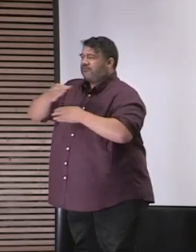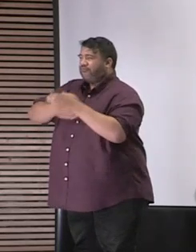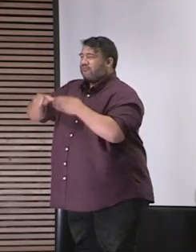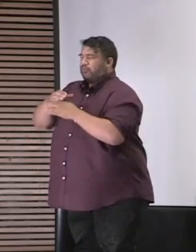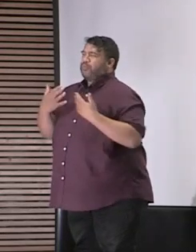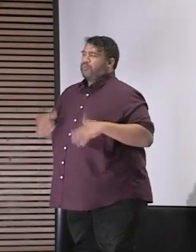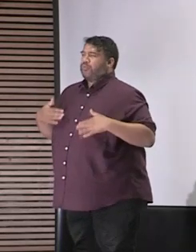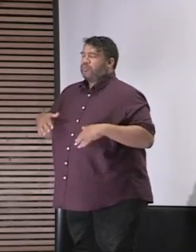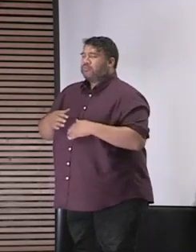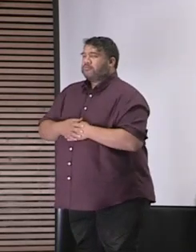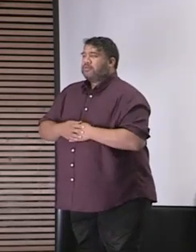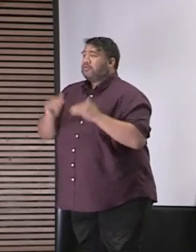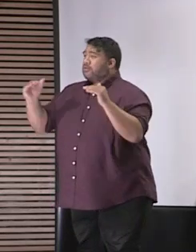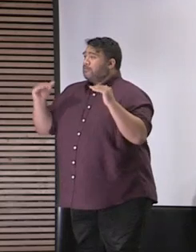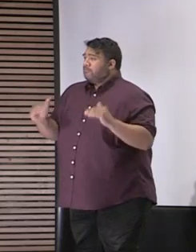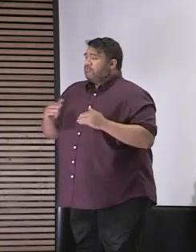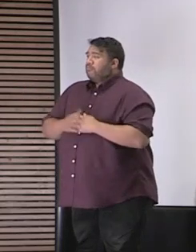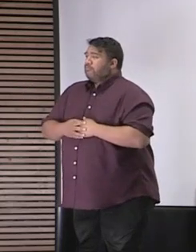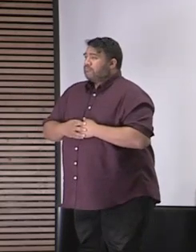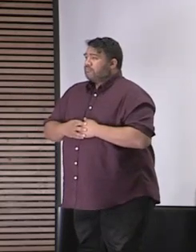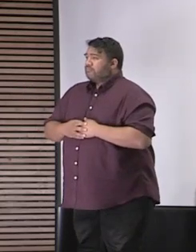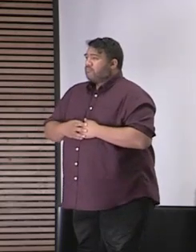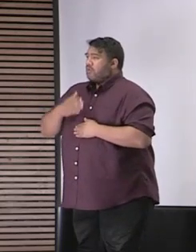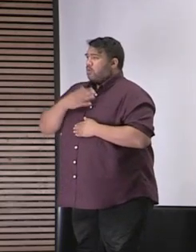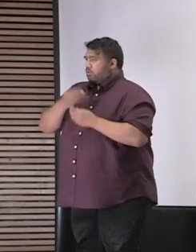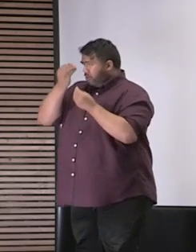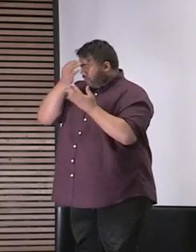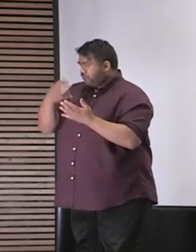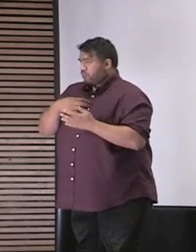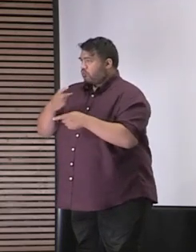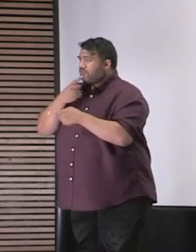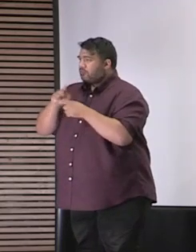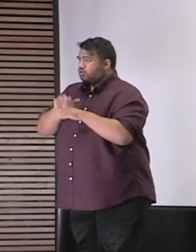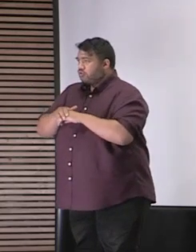rastreados en un solo día el jueves. El equipo que trabaja dentro de ese centro ahora